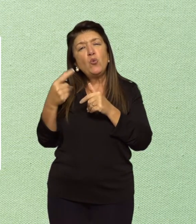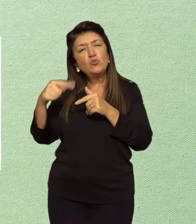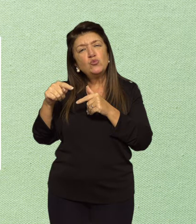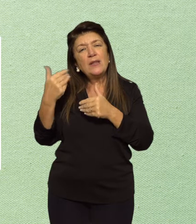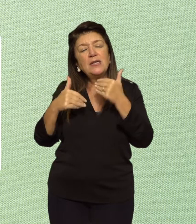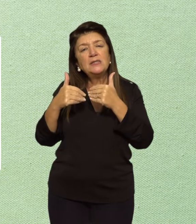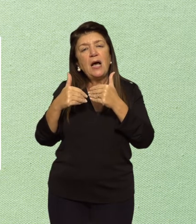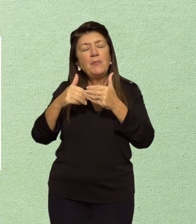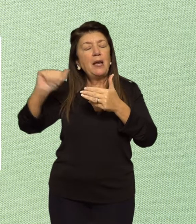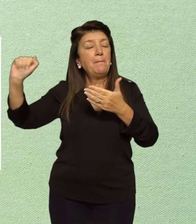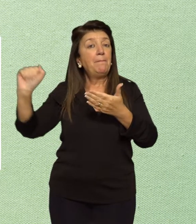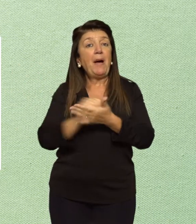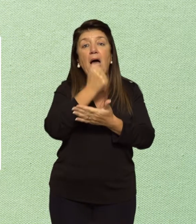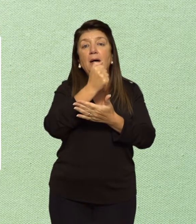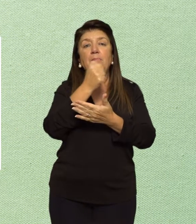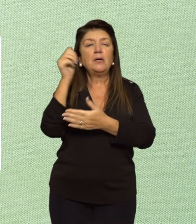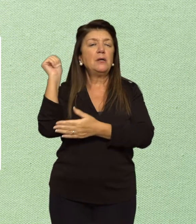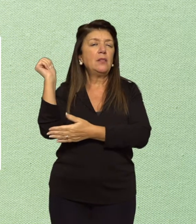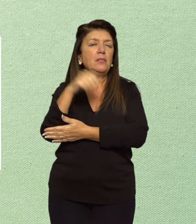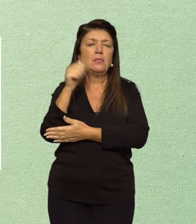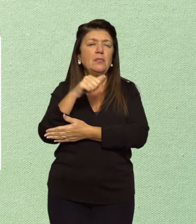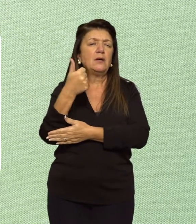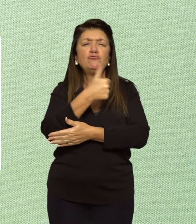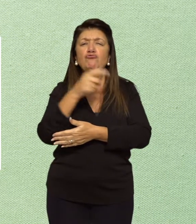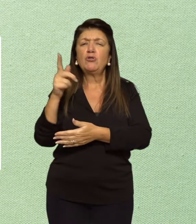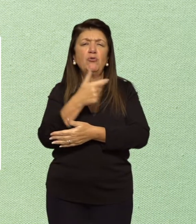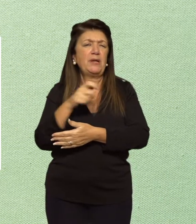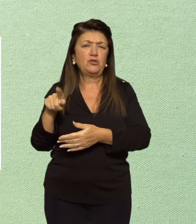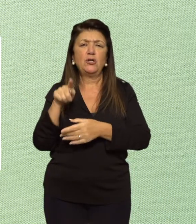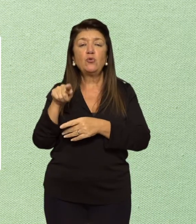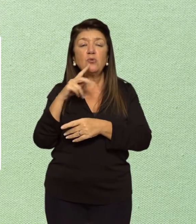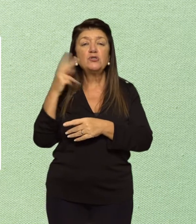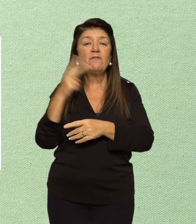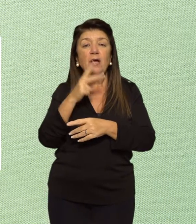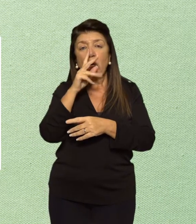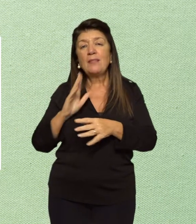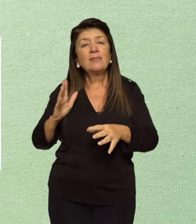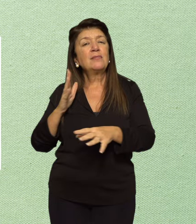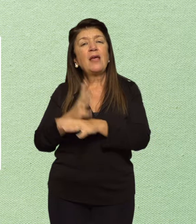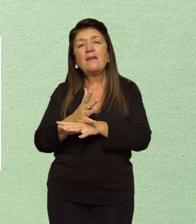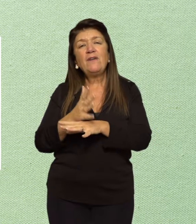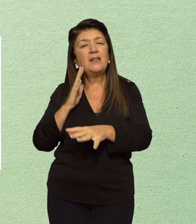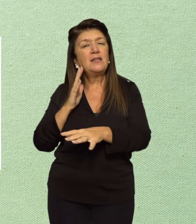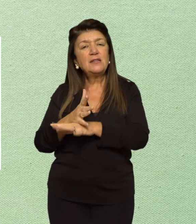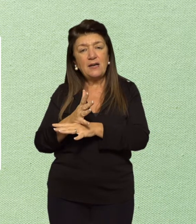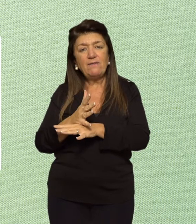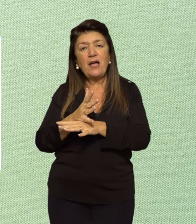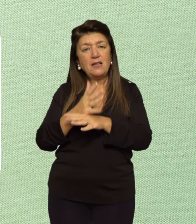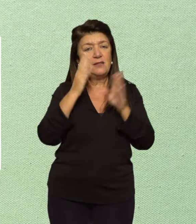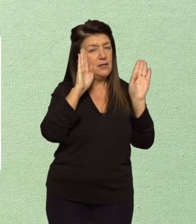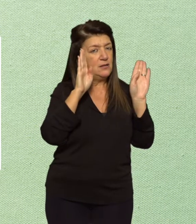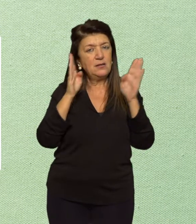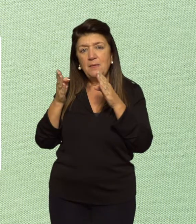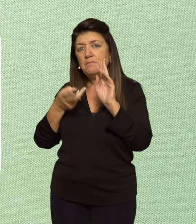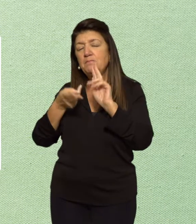a maggior ragione lo sono gli interventi appunto più volti a inserire dei servizi specifici